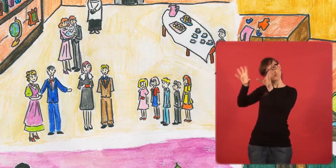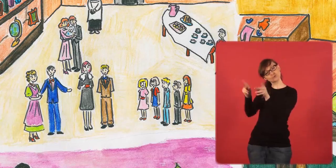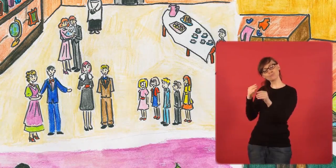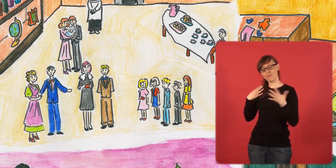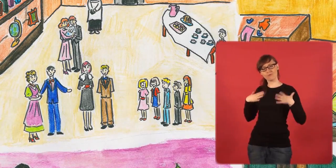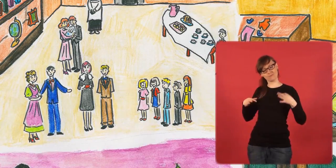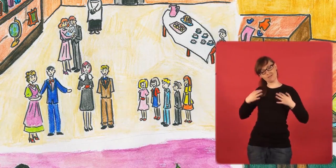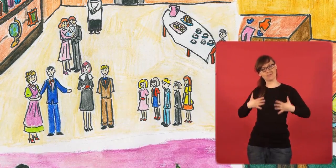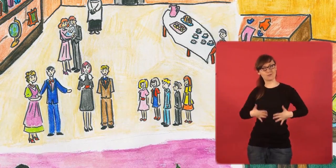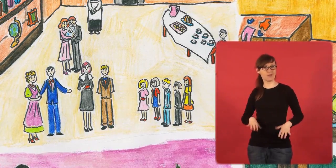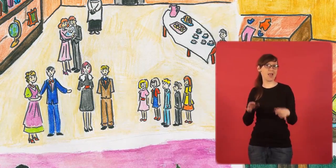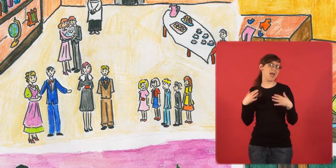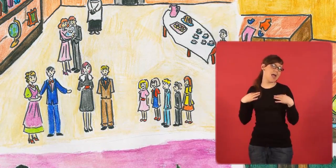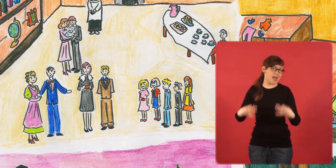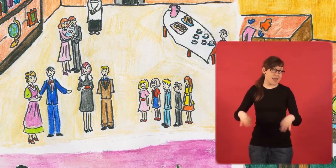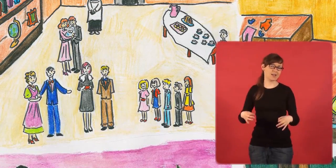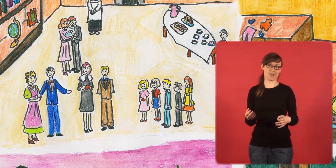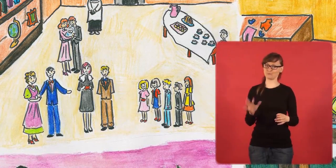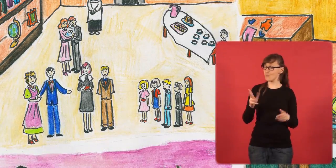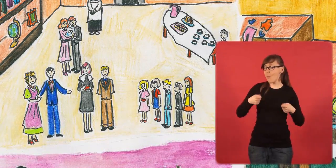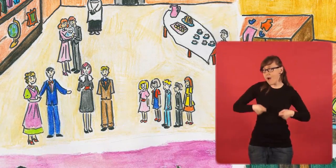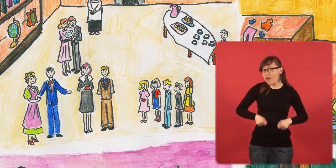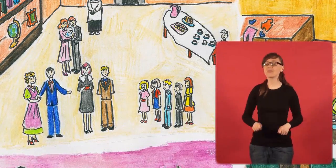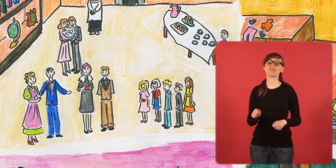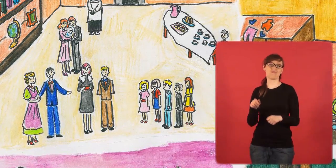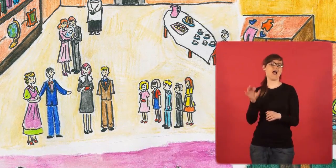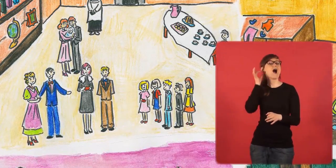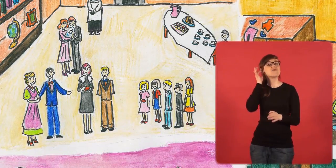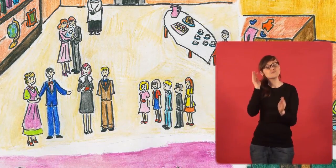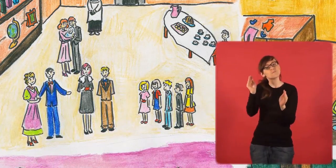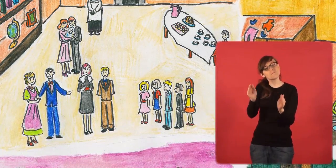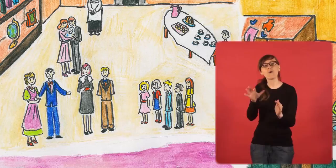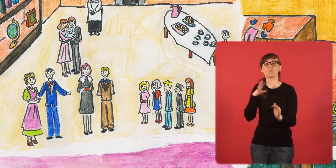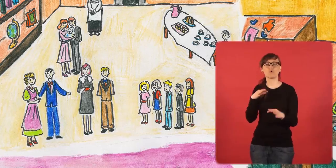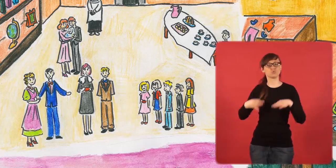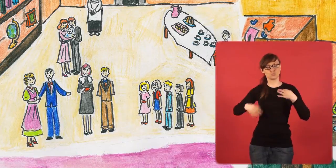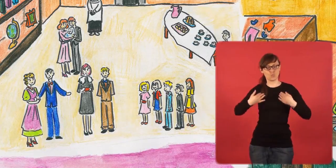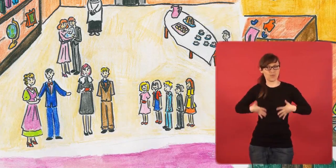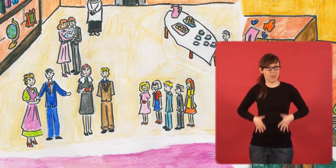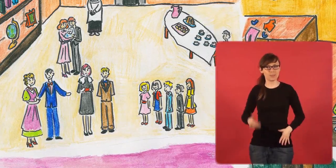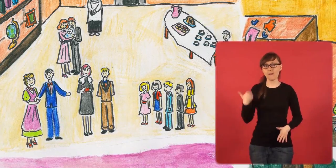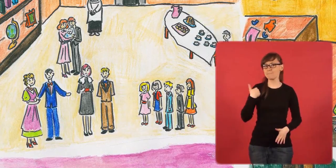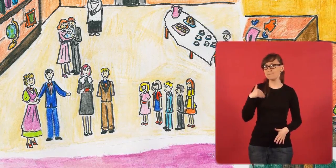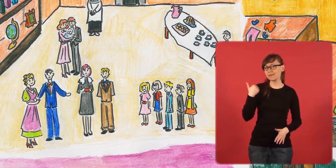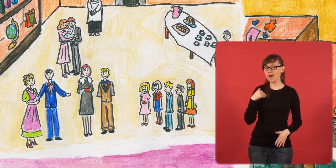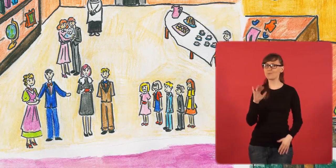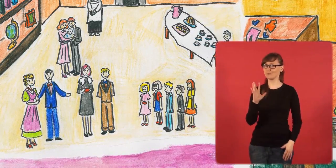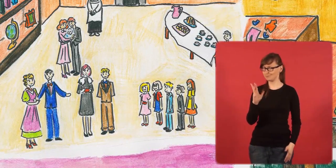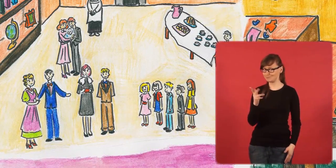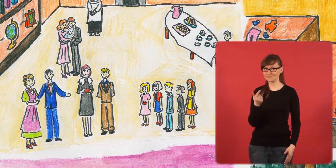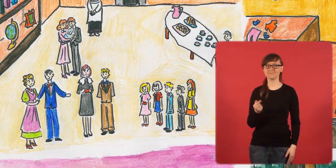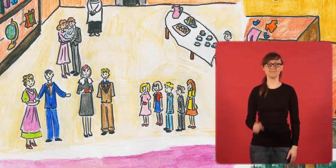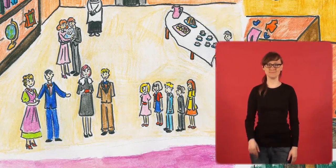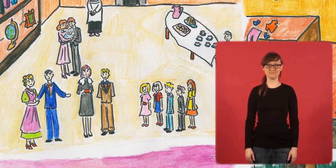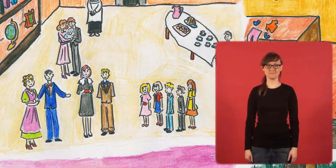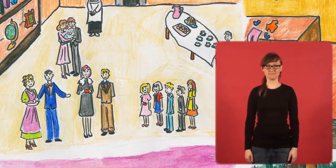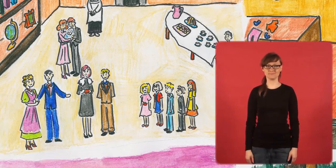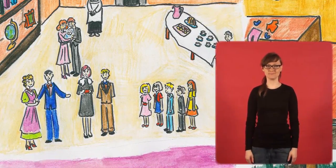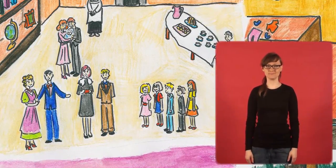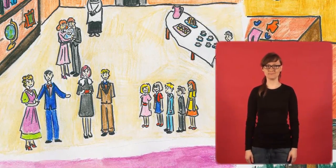Wszyscy byli odświętnie ubrani a mała siostra Ollego miałą długą białą sukienkę do chrztu.